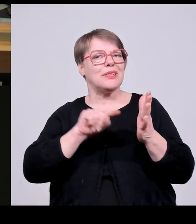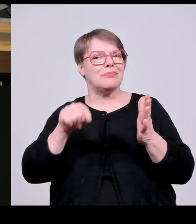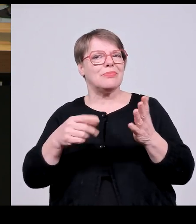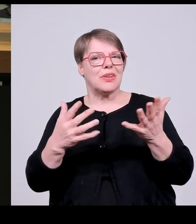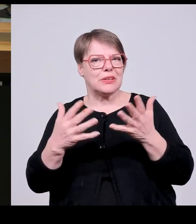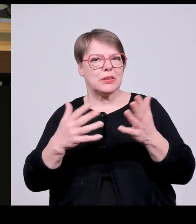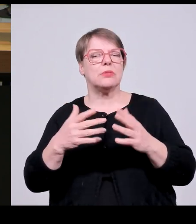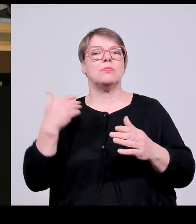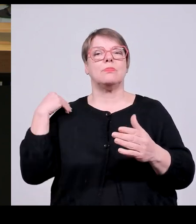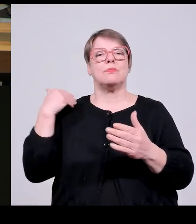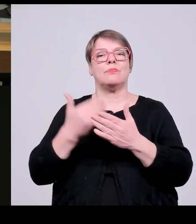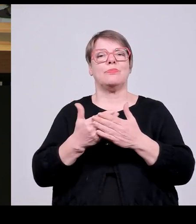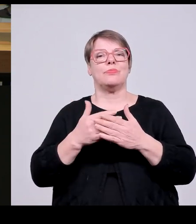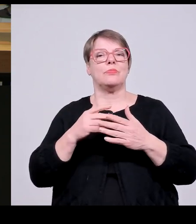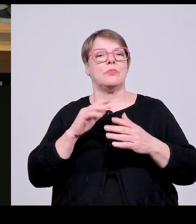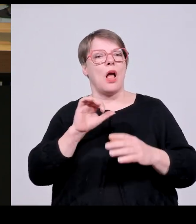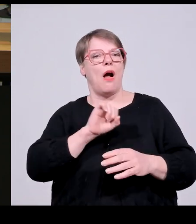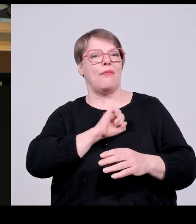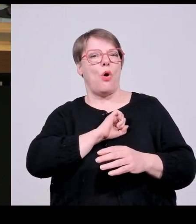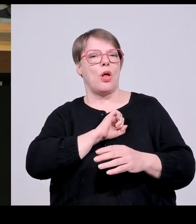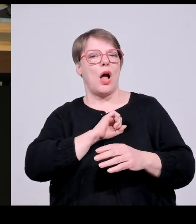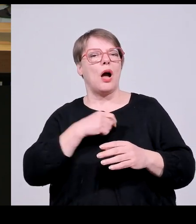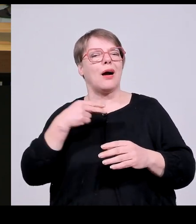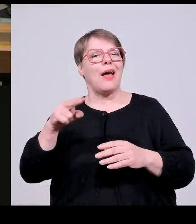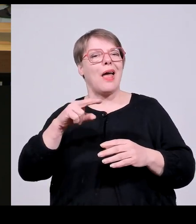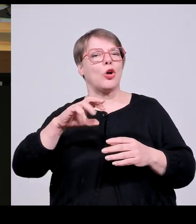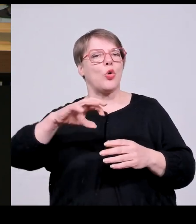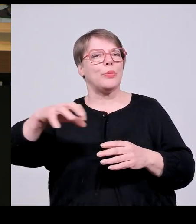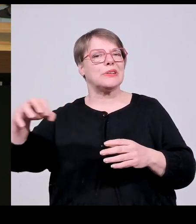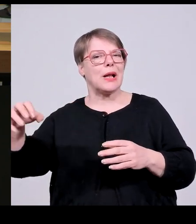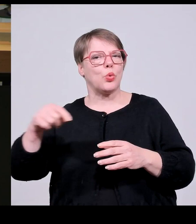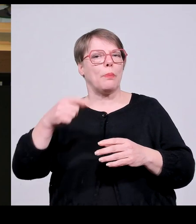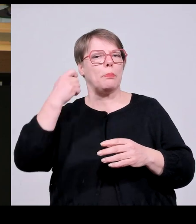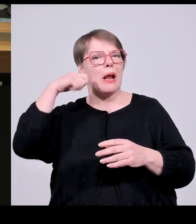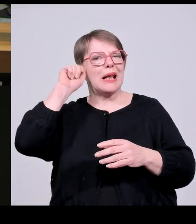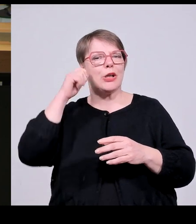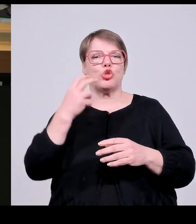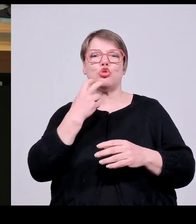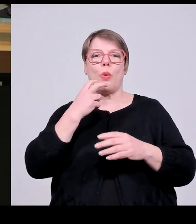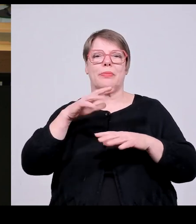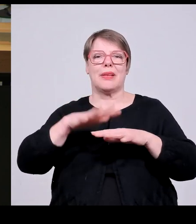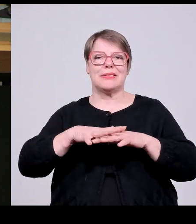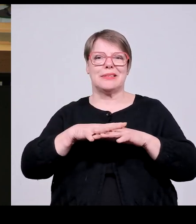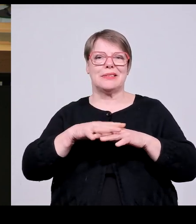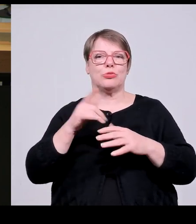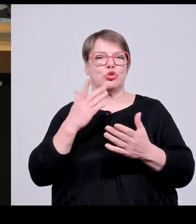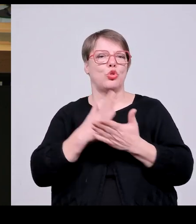dienlich zeigen, gilt dies natürlich für die Beschäftigten der Gasag ganz analog. Nur gemeinsam mit den